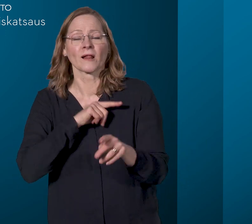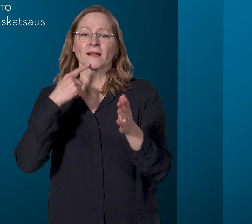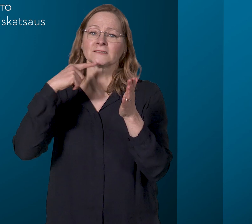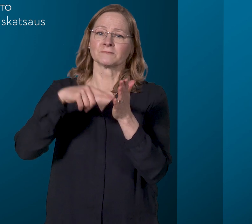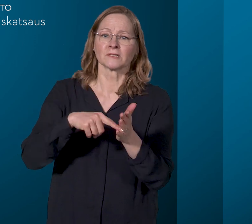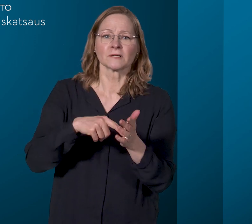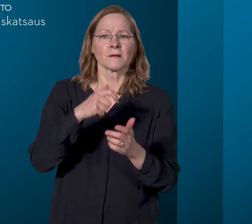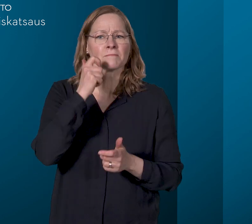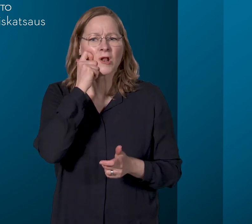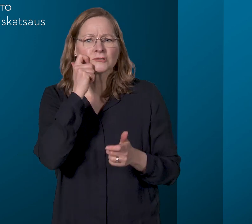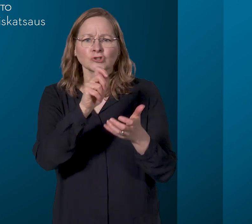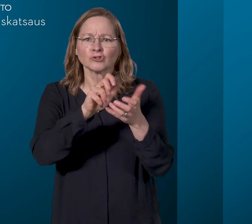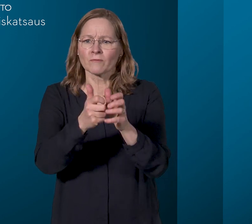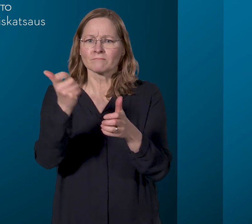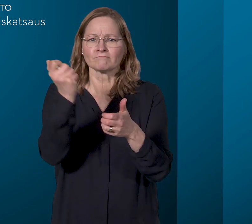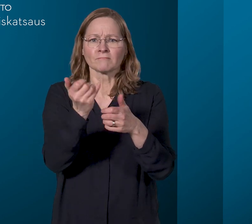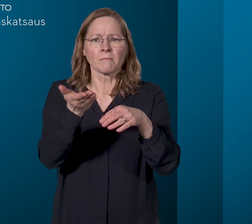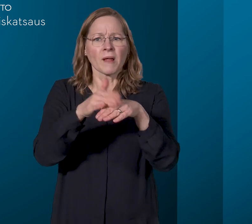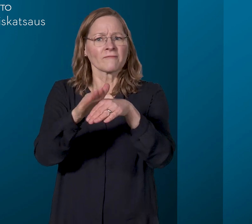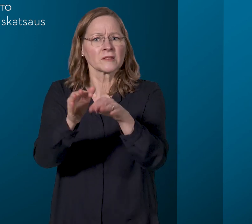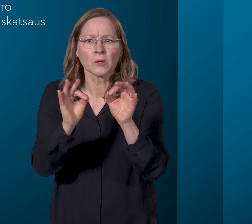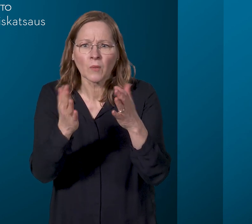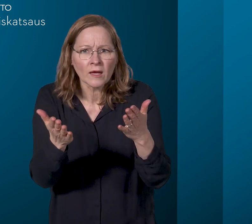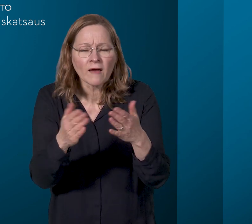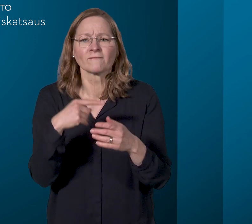ja niissä käydään läpi muun muassa puhelimen sovellusten päivittämistä, -